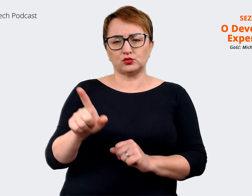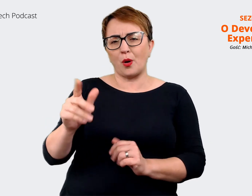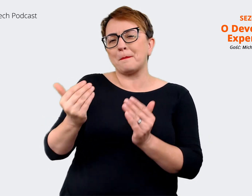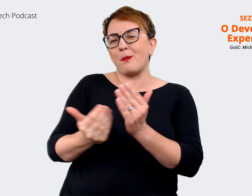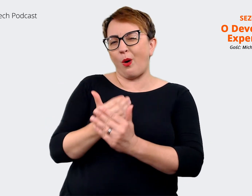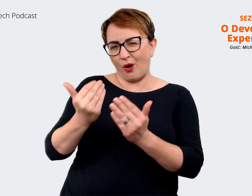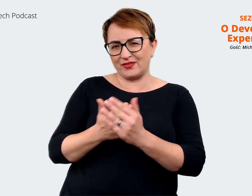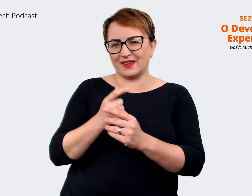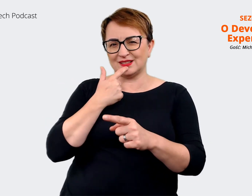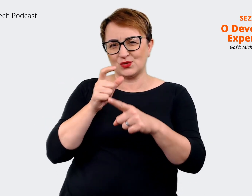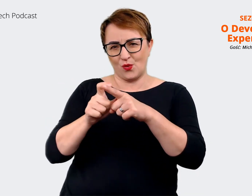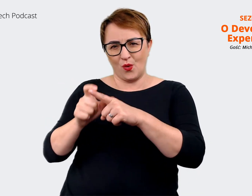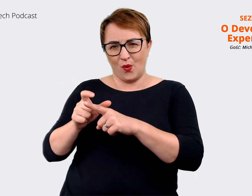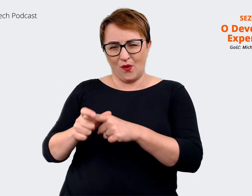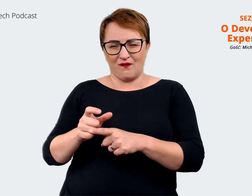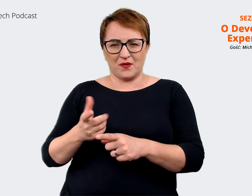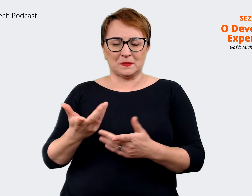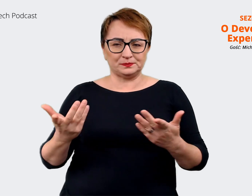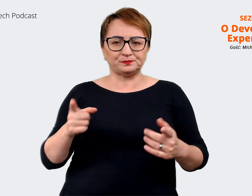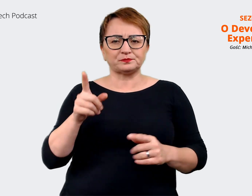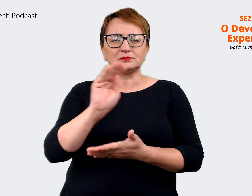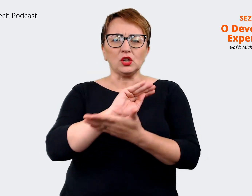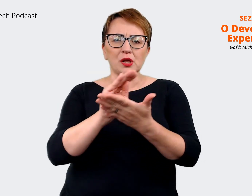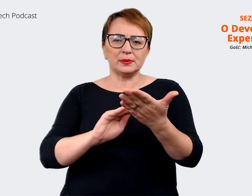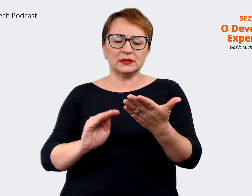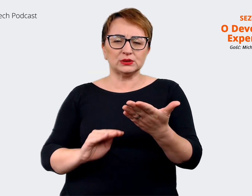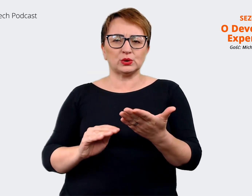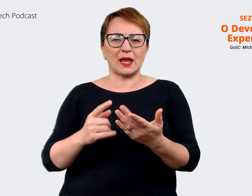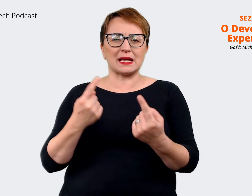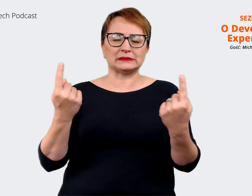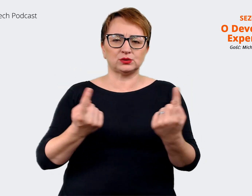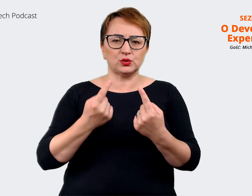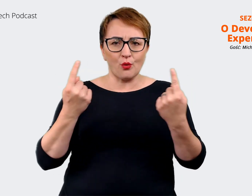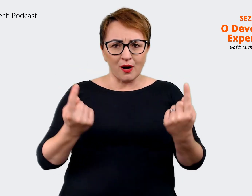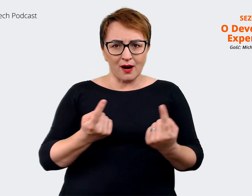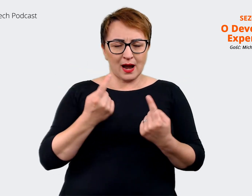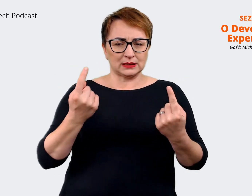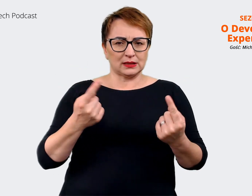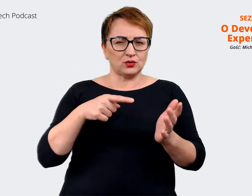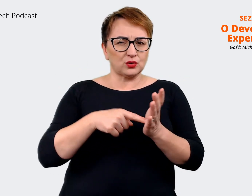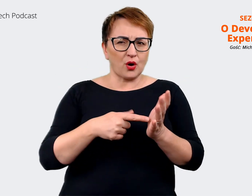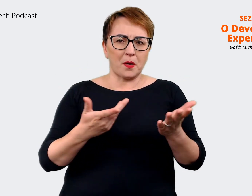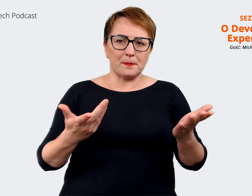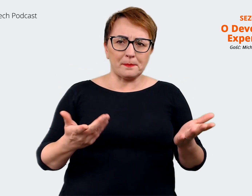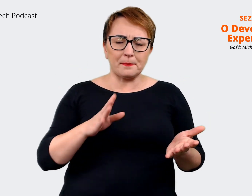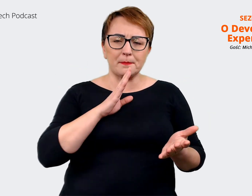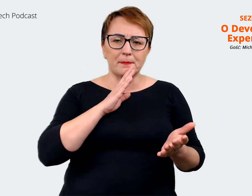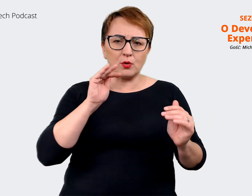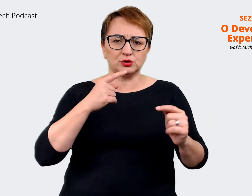czasu w branży termin i to, że tak powiem, opisuje takie zjawisko, które jest pewnym,